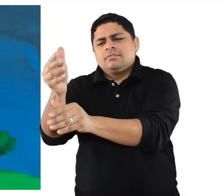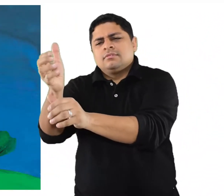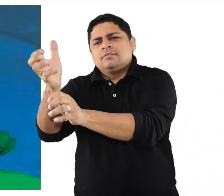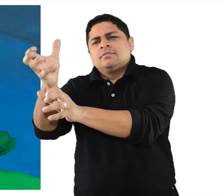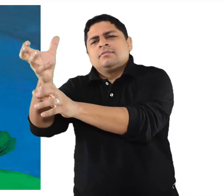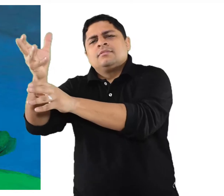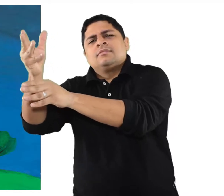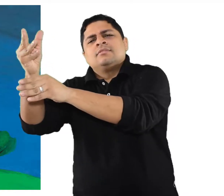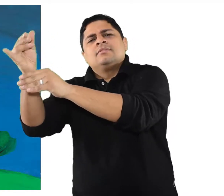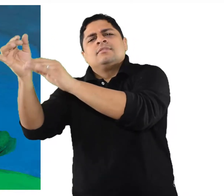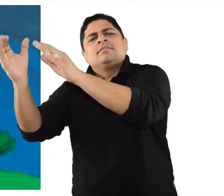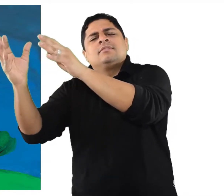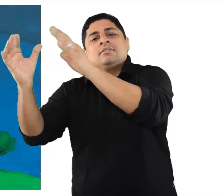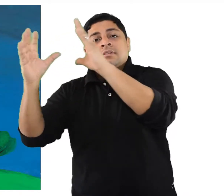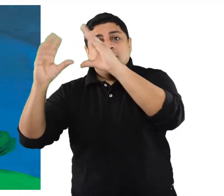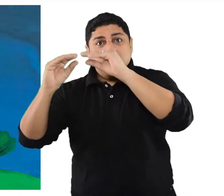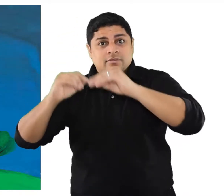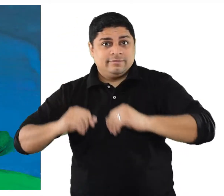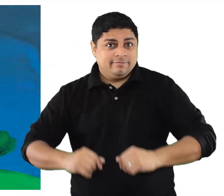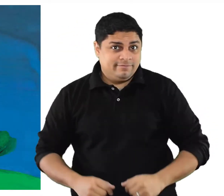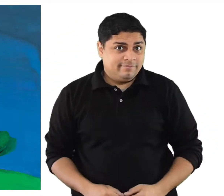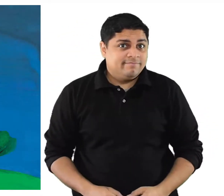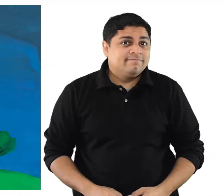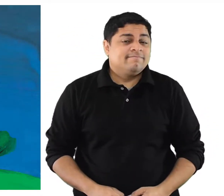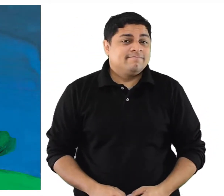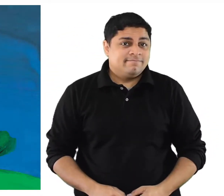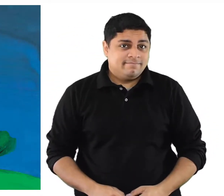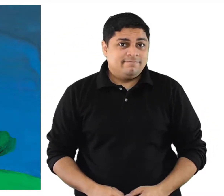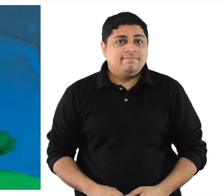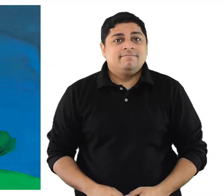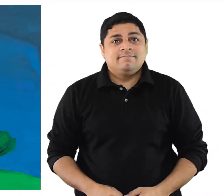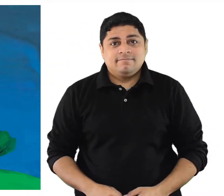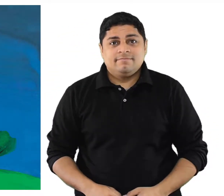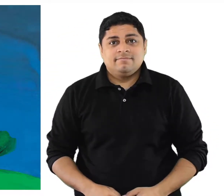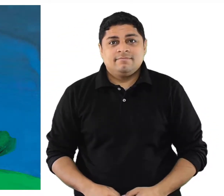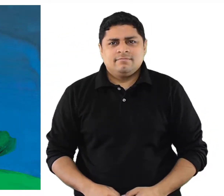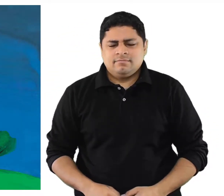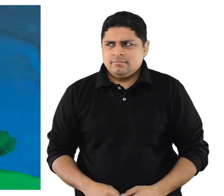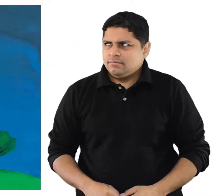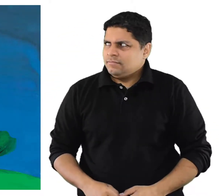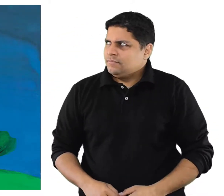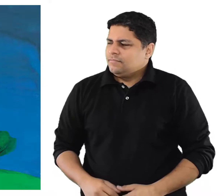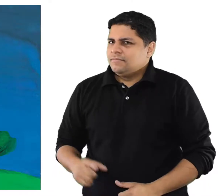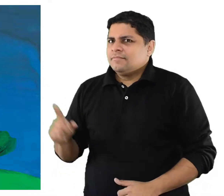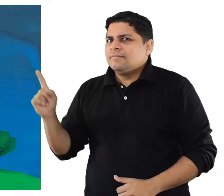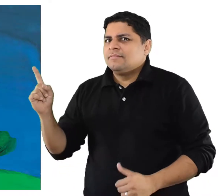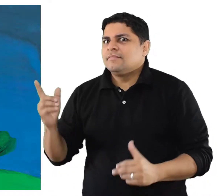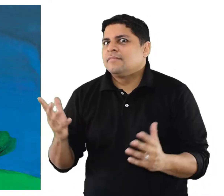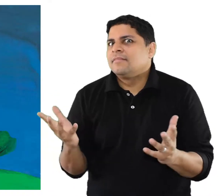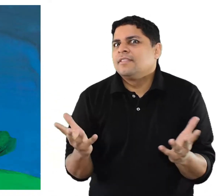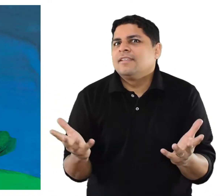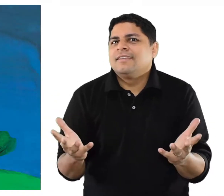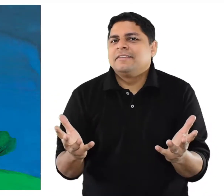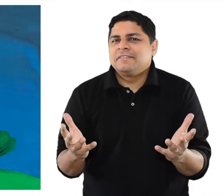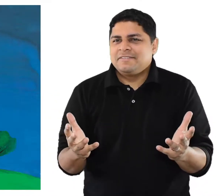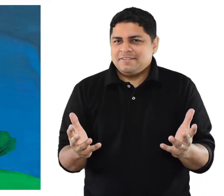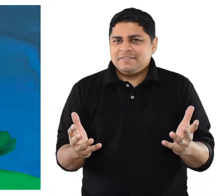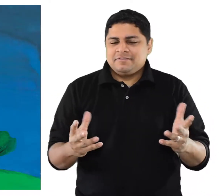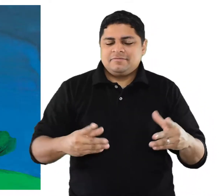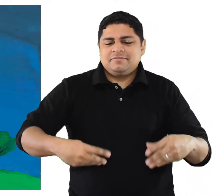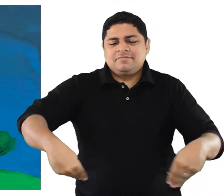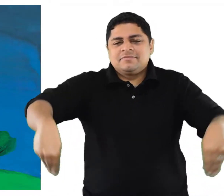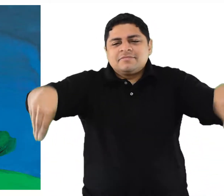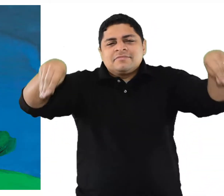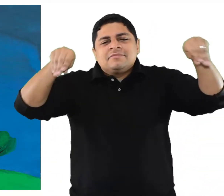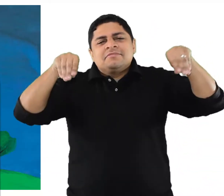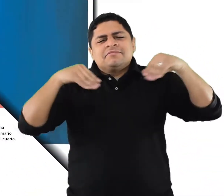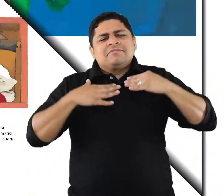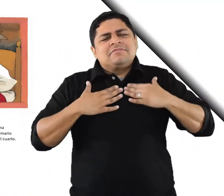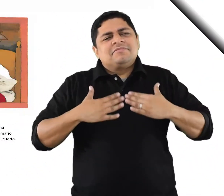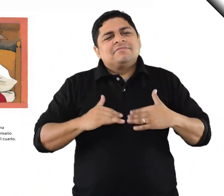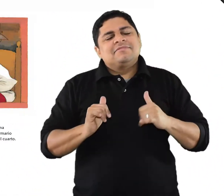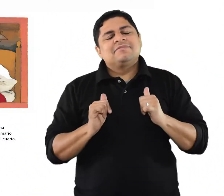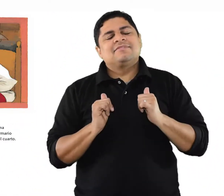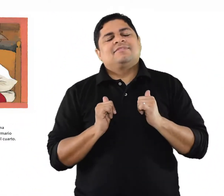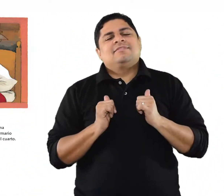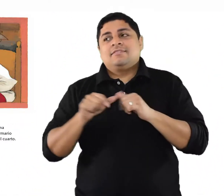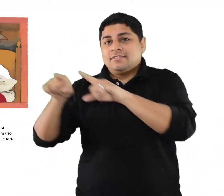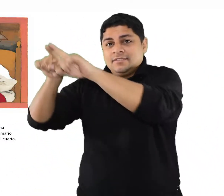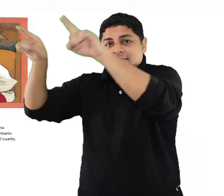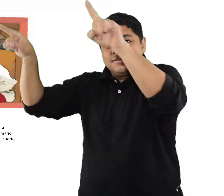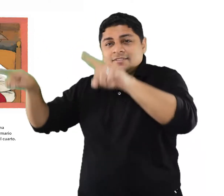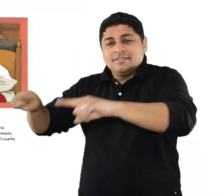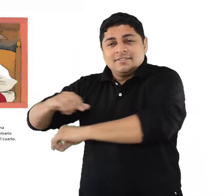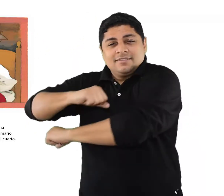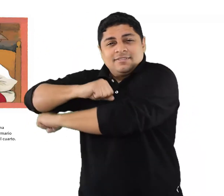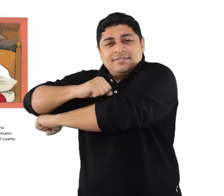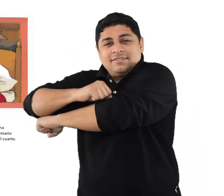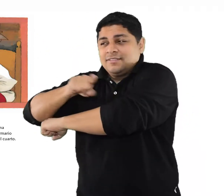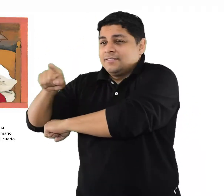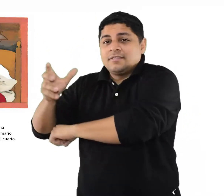con una chimenea humeante en medio de la noche. Si... Pero allí, dentro de la casita, ¿qué paso? Nos encontramos al Sr. Sapo en su camita arropado y descansando,